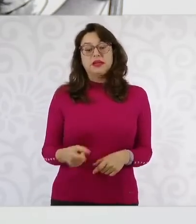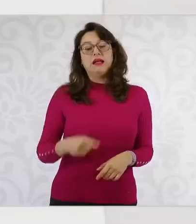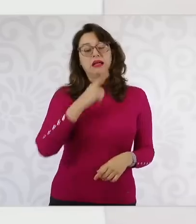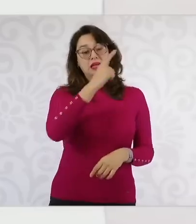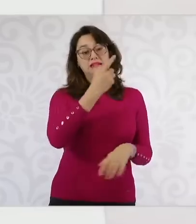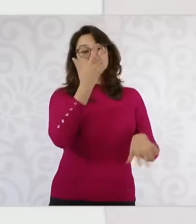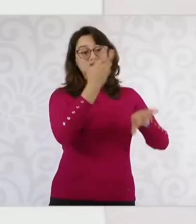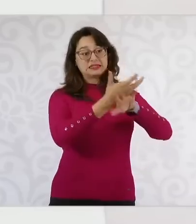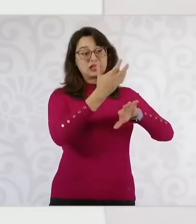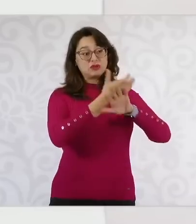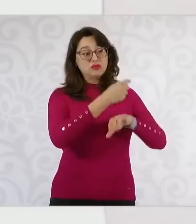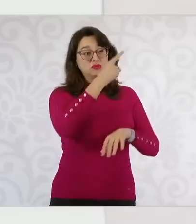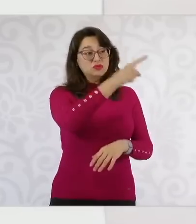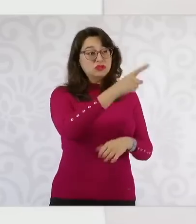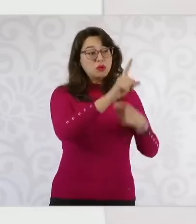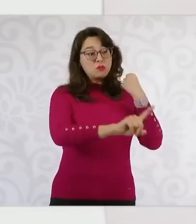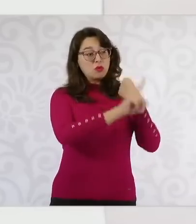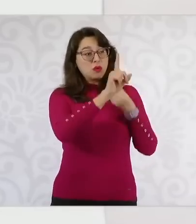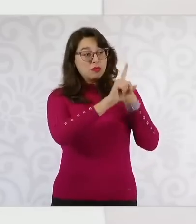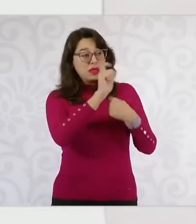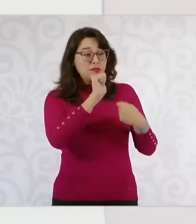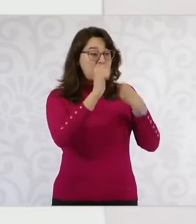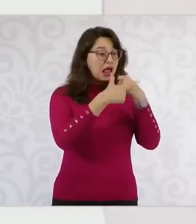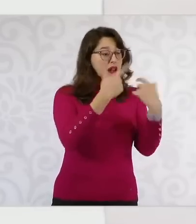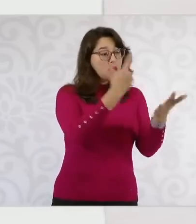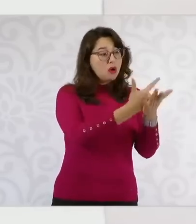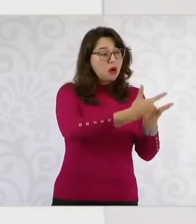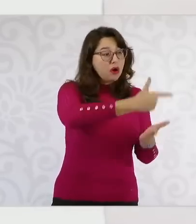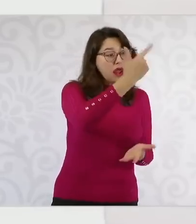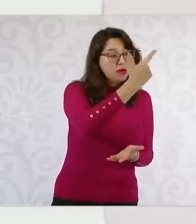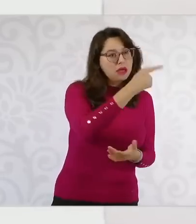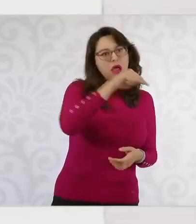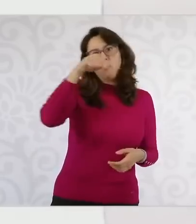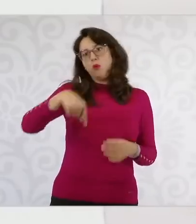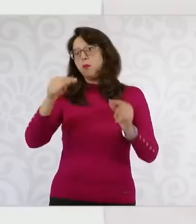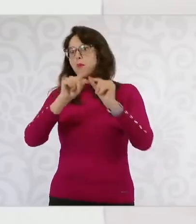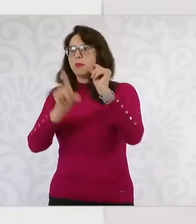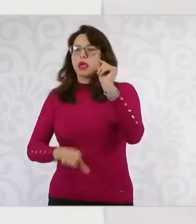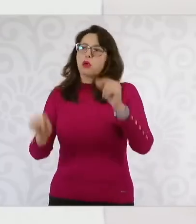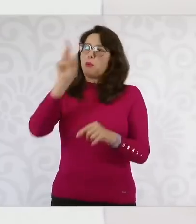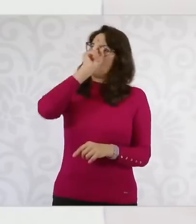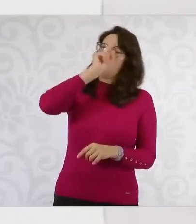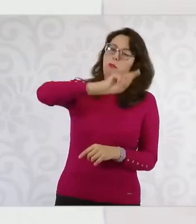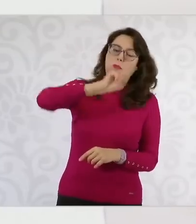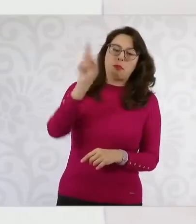ser cinco veces mayor en México decían aquella cosa de no me acuerdo cómo era el de carstens